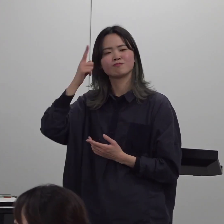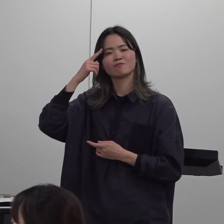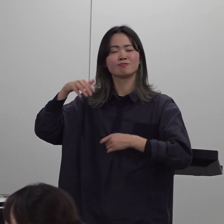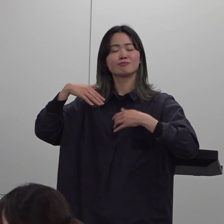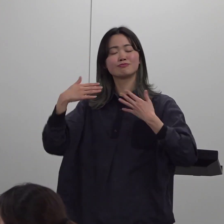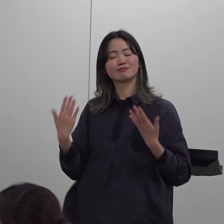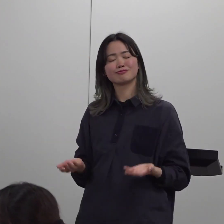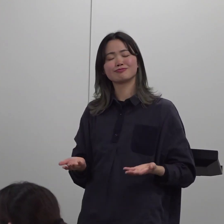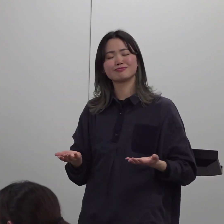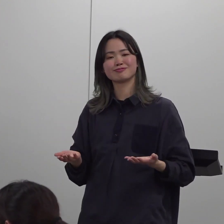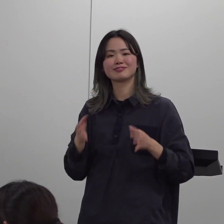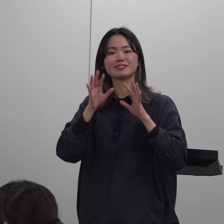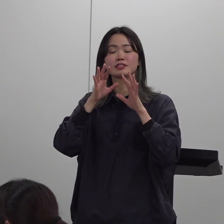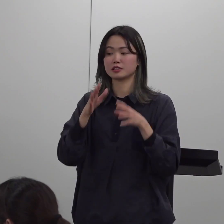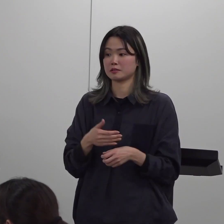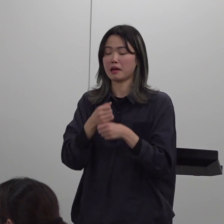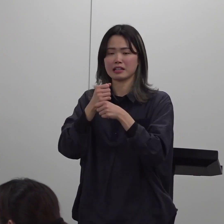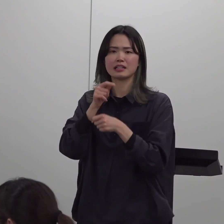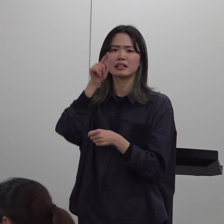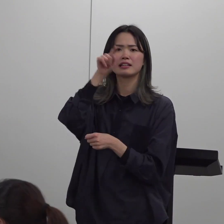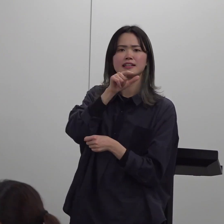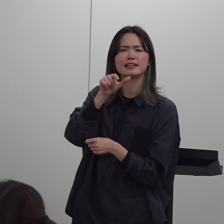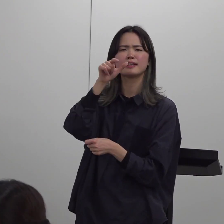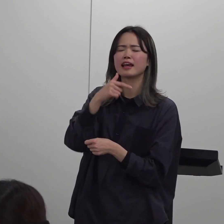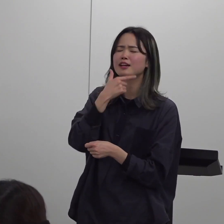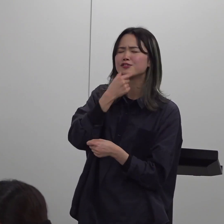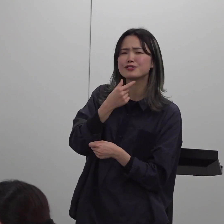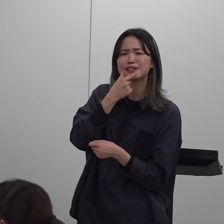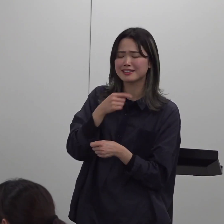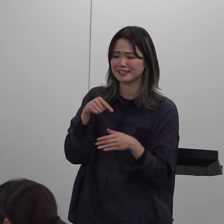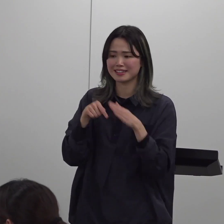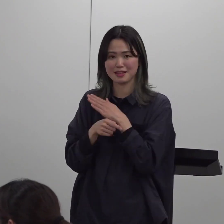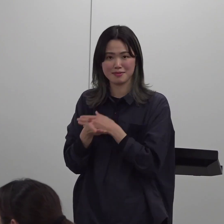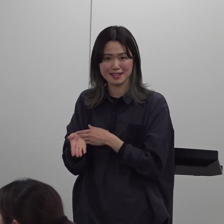人が大好きなんです 人が大好きな犬を選んでいます